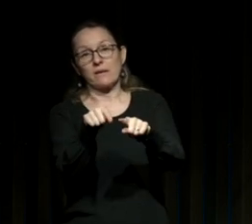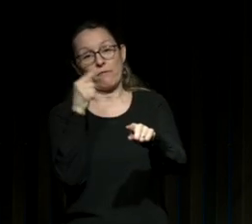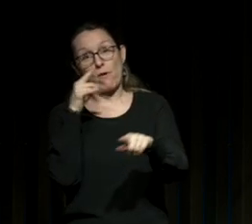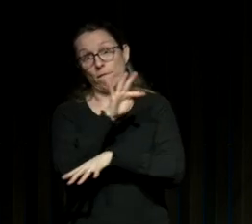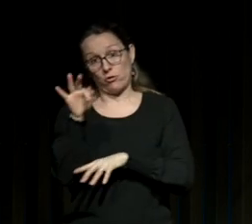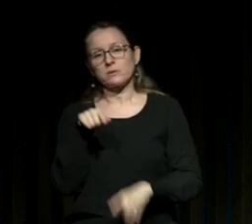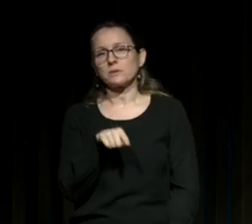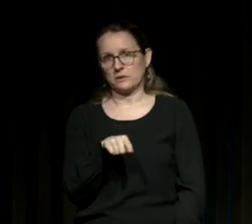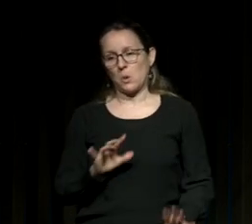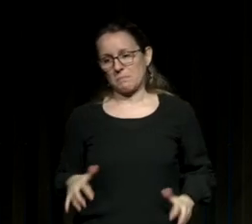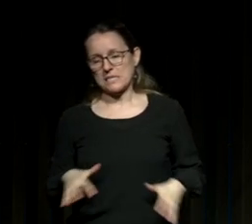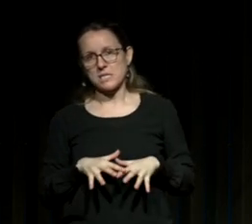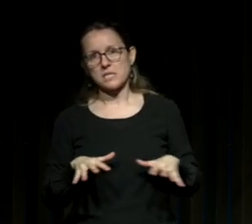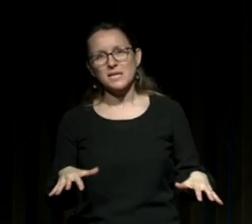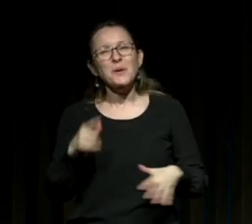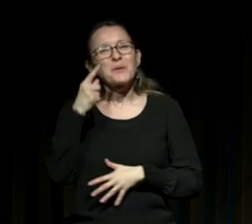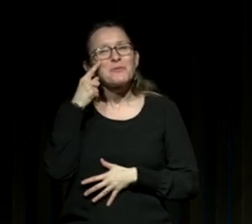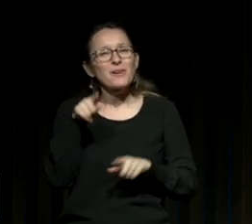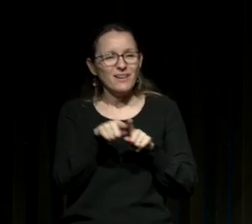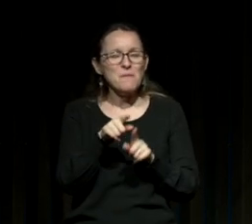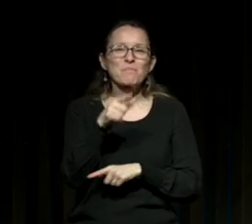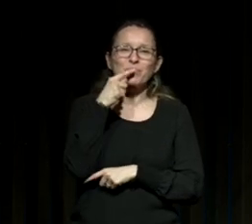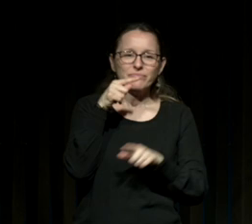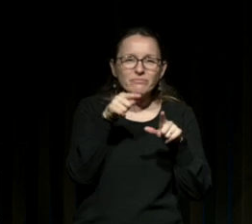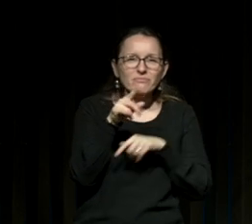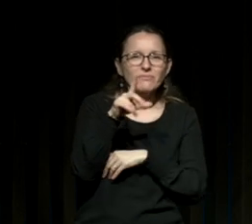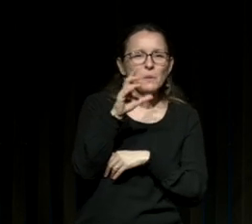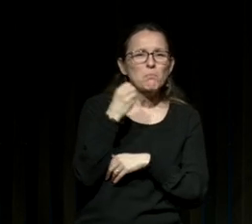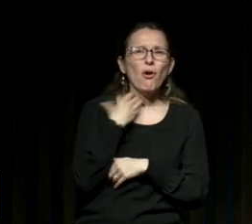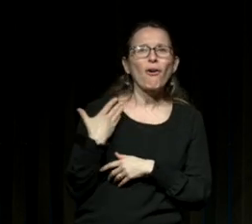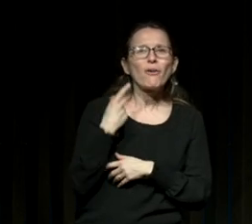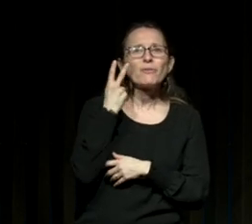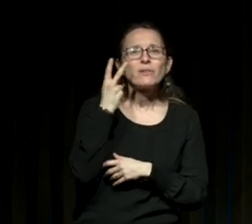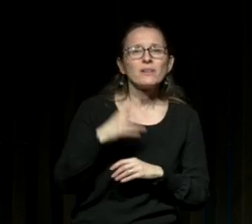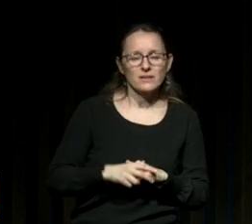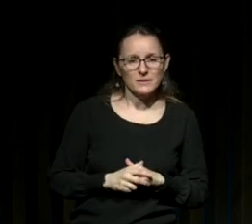quand on regarde les petites figurines blanche on estime qu'elles correspondent aux personnes en